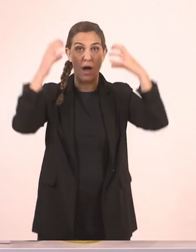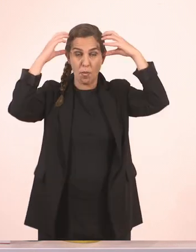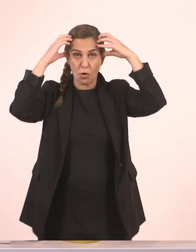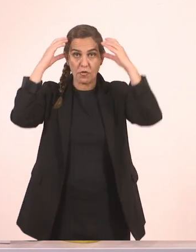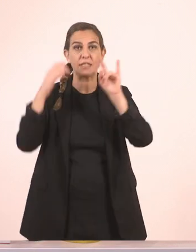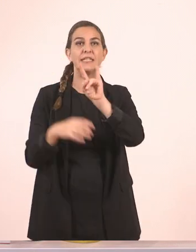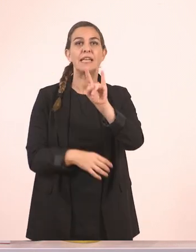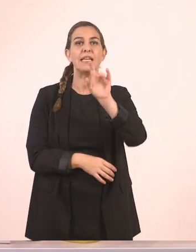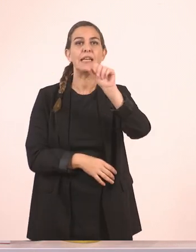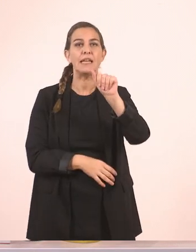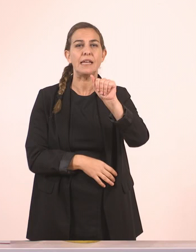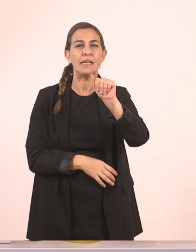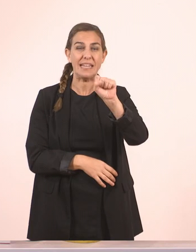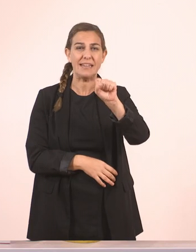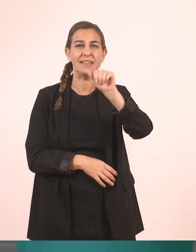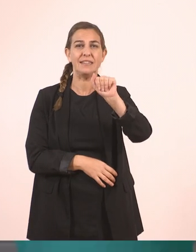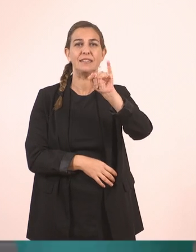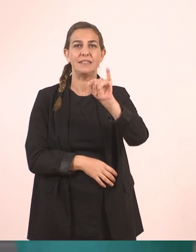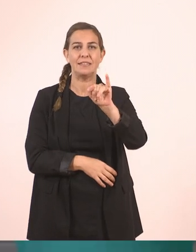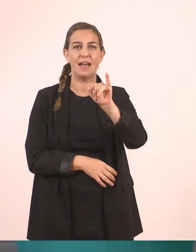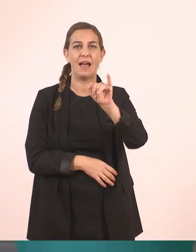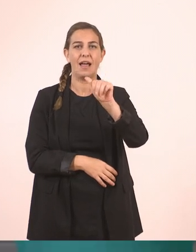σχεδόν οκτώ αιώνες πριν, παιδιά, τη γέννηση του Χριστού,